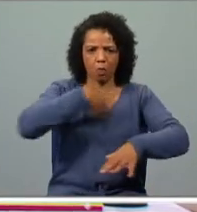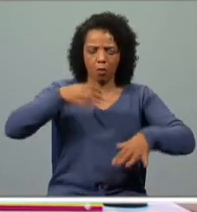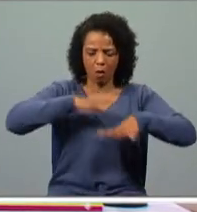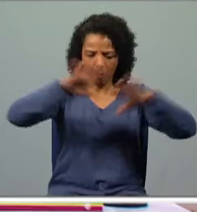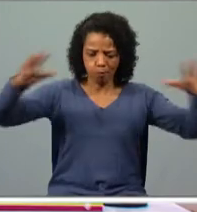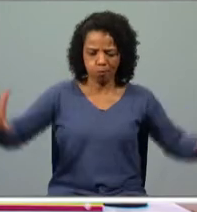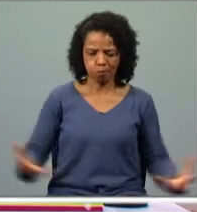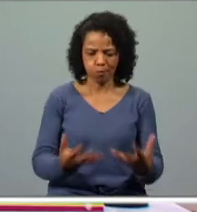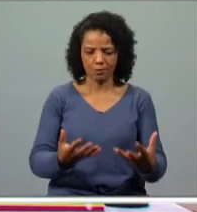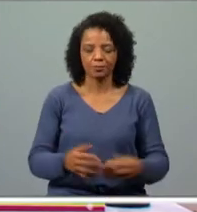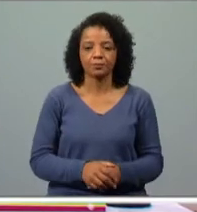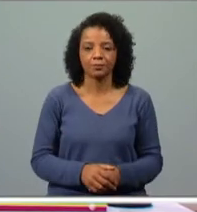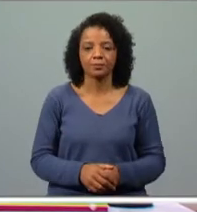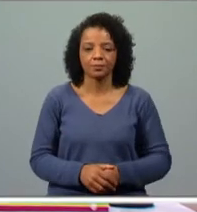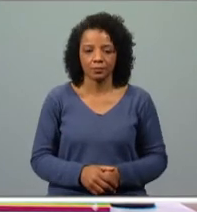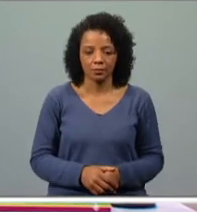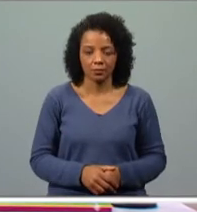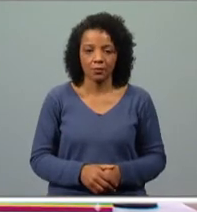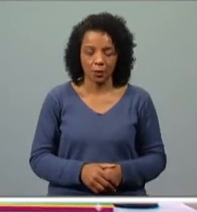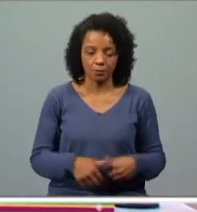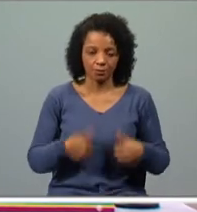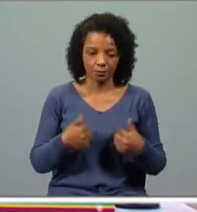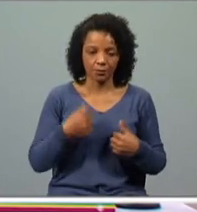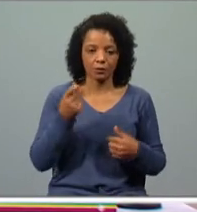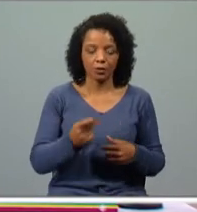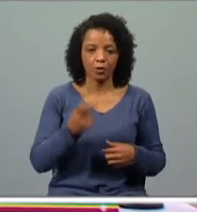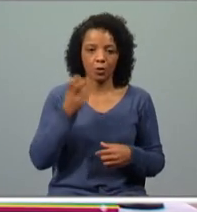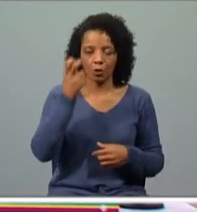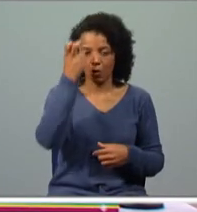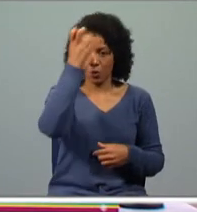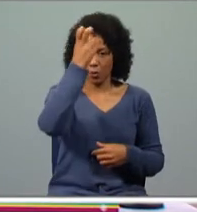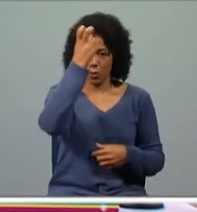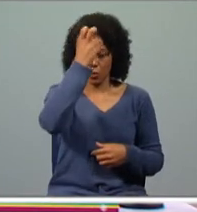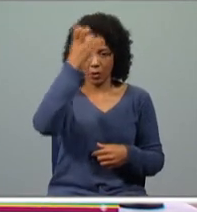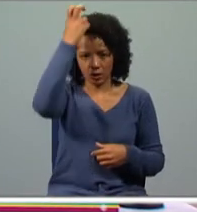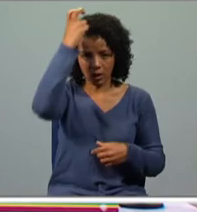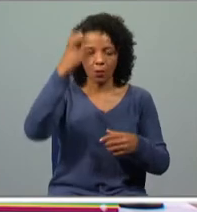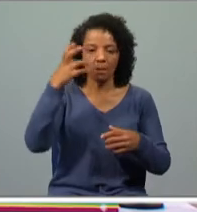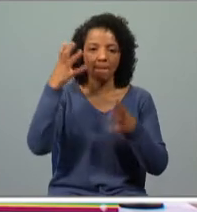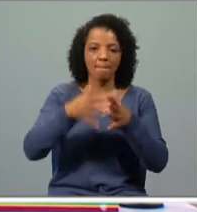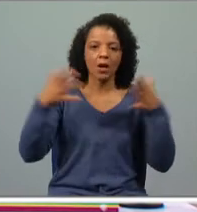assim o fez e deixou para se o carneiro maior que lá estava no banho que tinha 所以他做了，讓公羊成為比我洗澡的時候大